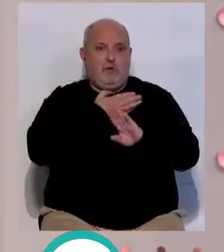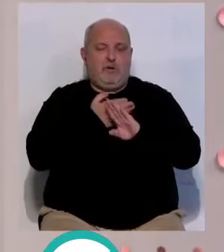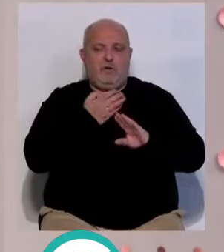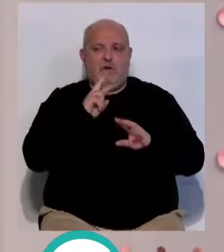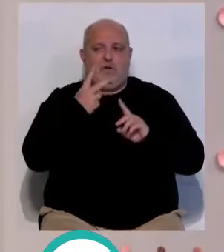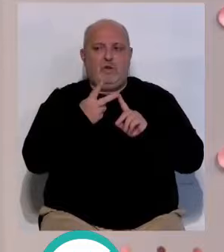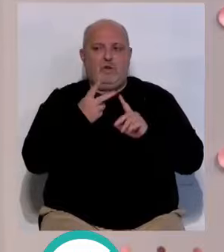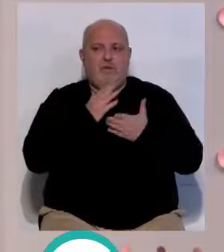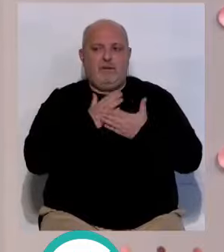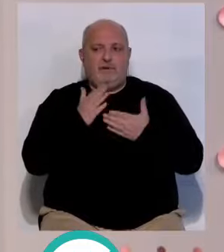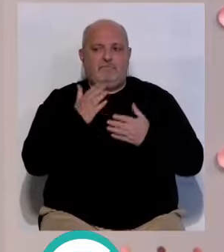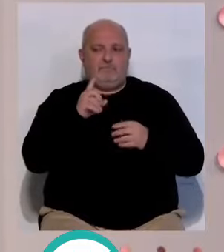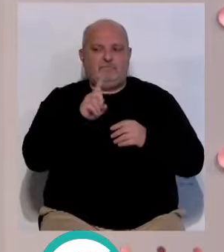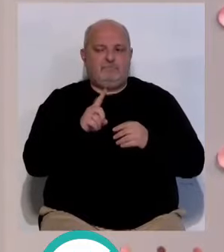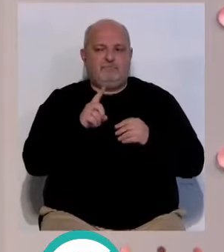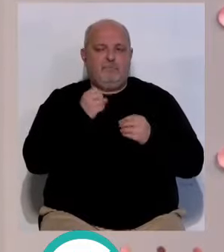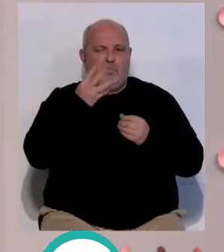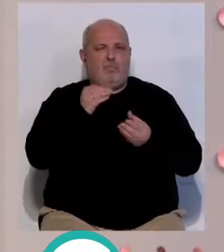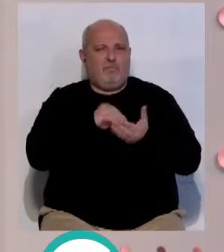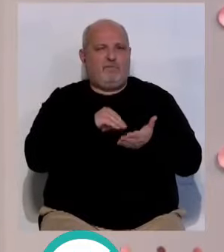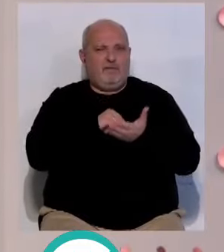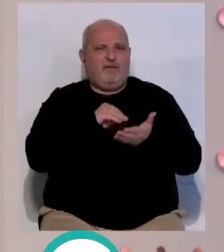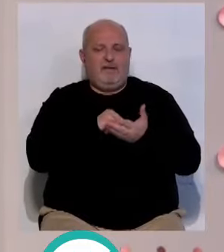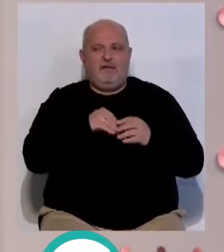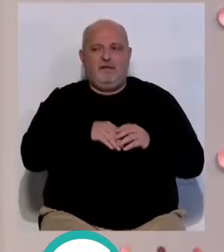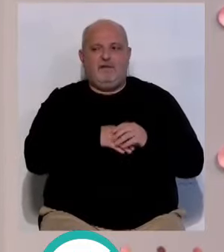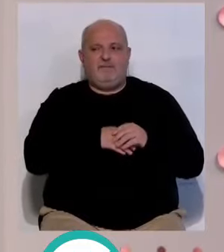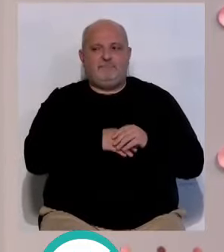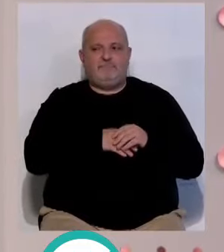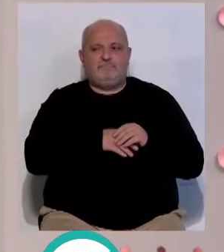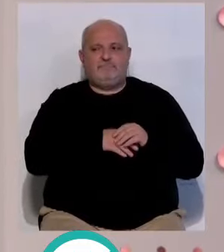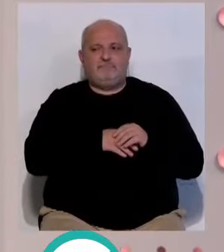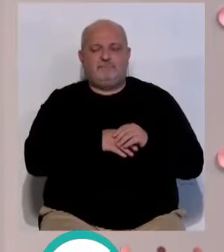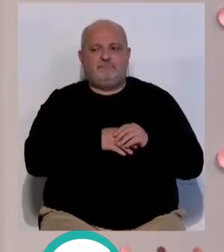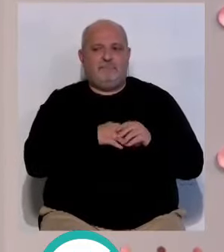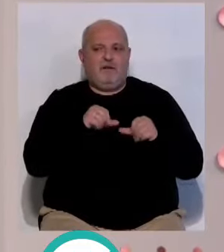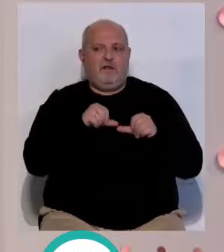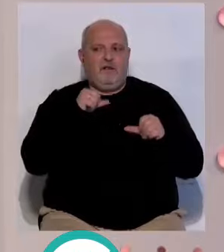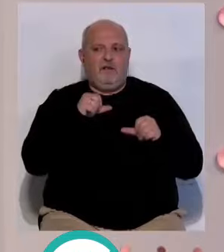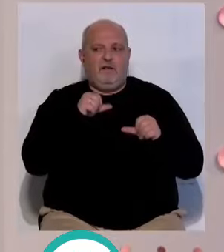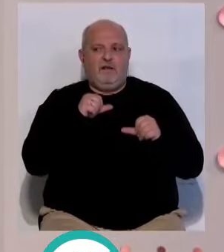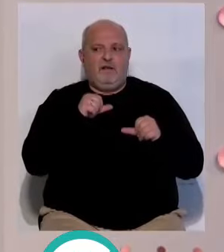primero eso hemos hablado muchas veces pero es que es que es tremendo el person cad solo ha